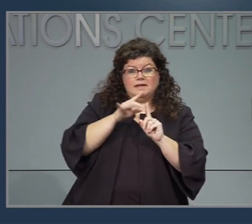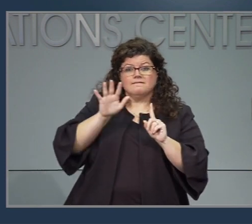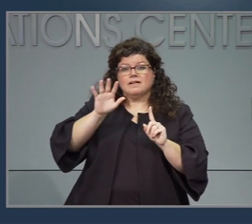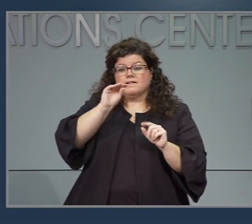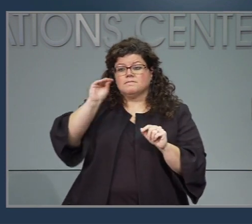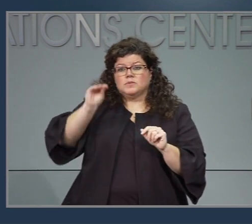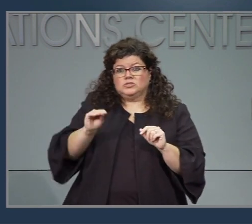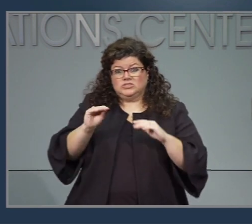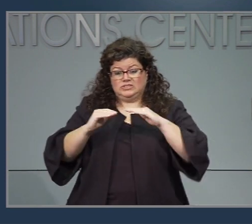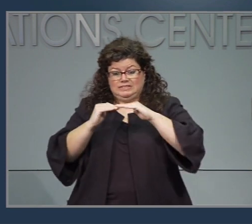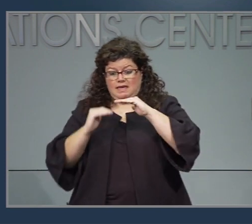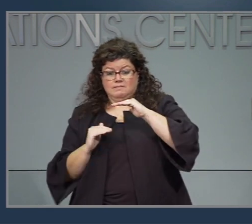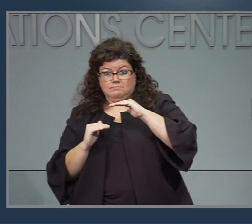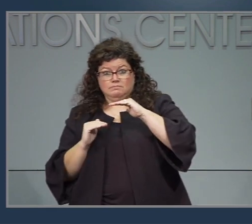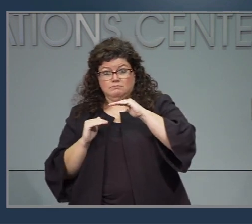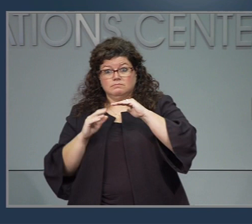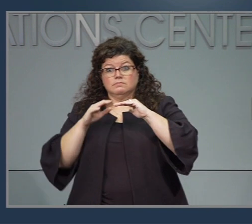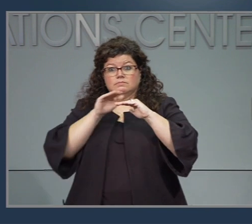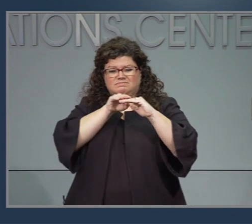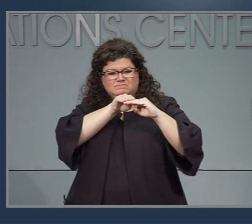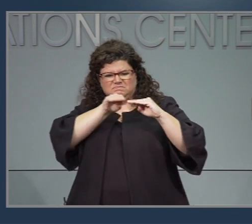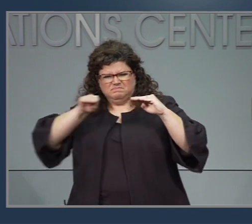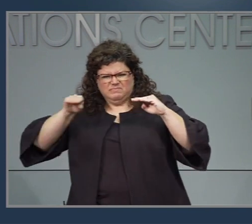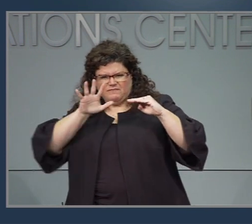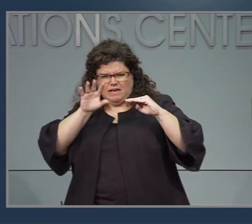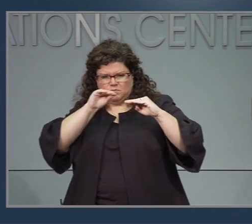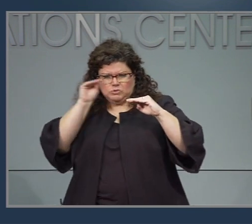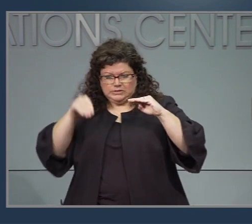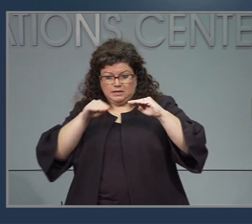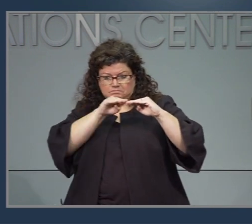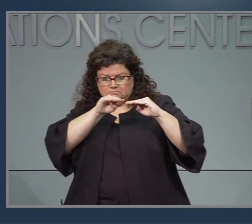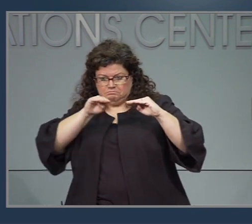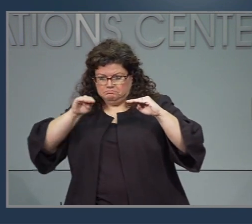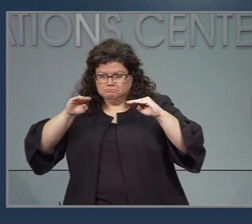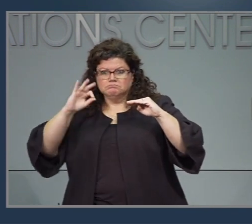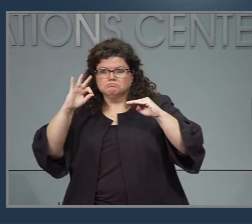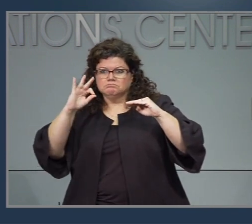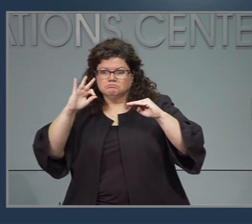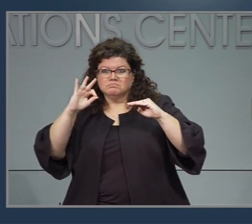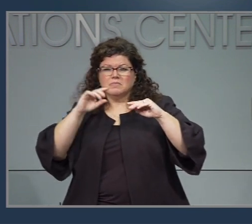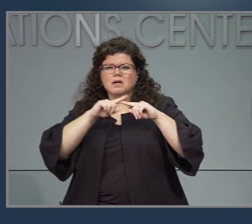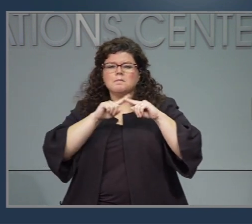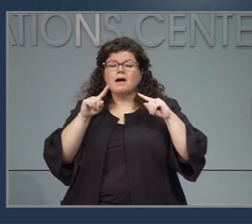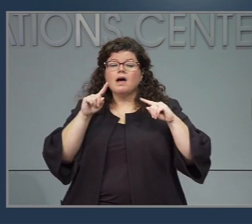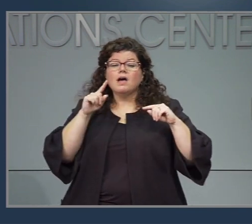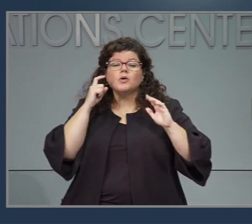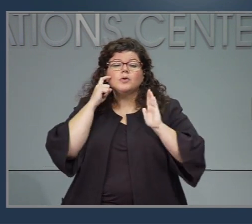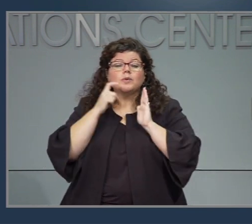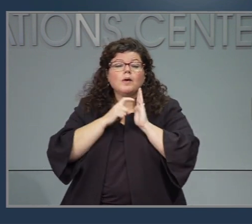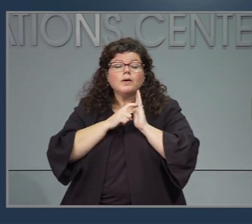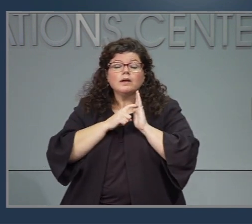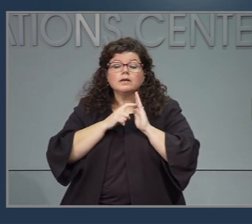regresan positivas en las últimas dos semanas esta tendencia positiva es porque todos hemos trabajado muy duro,